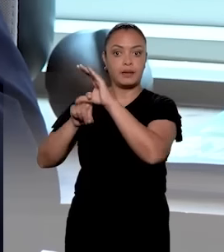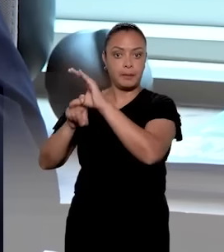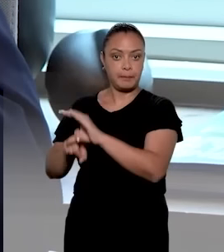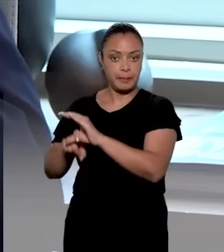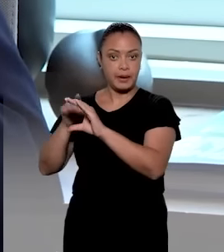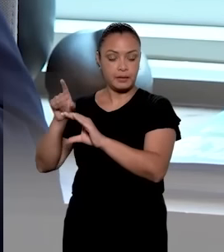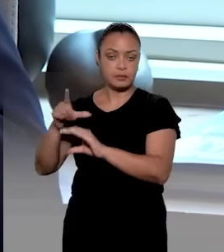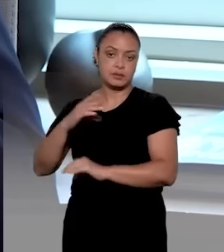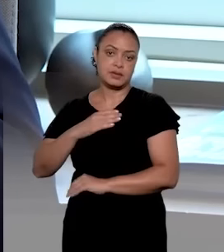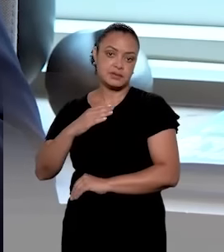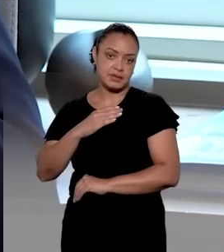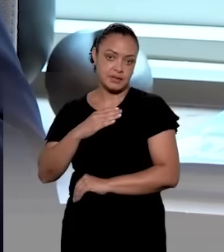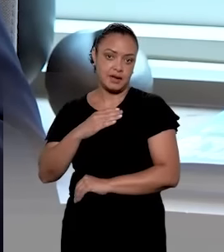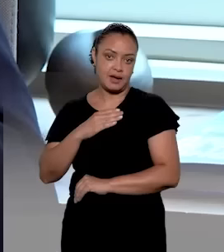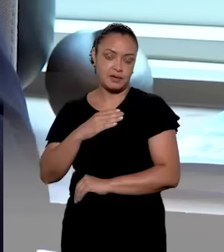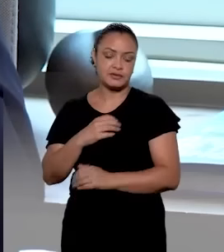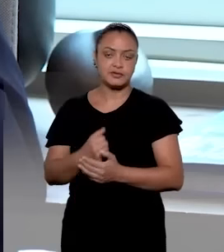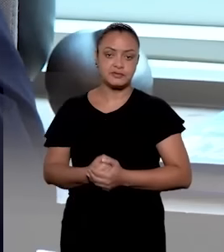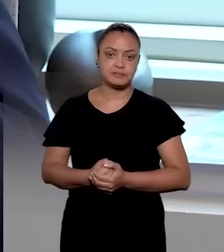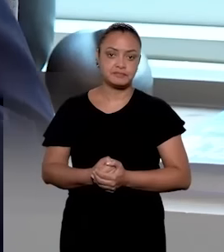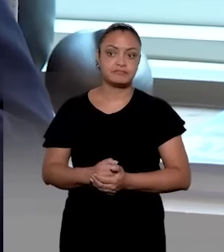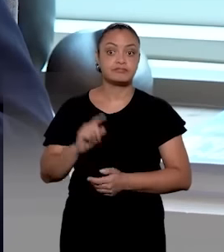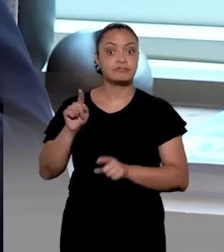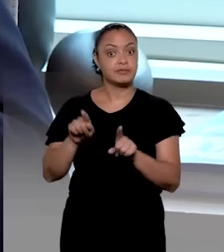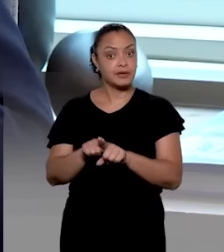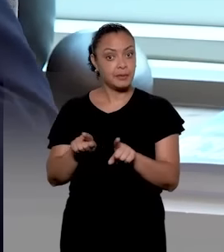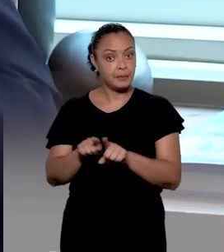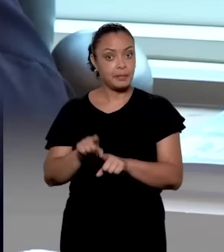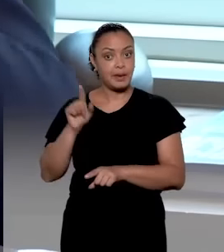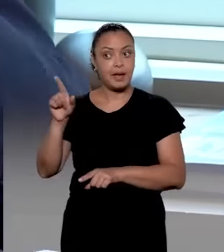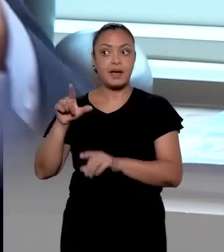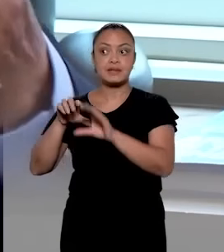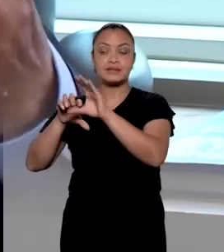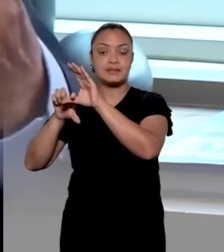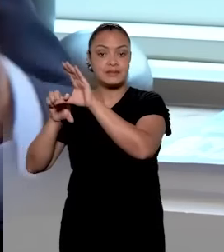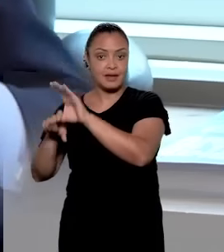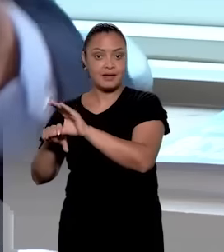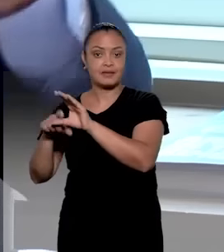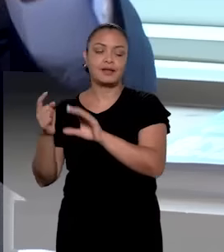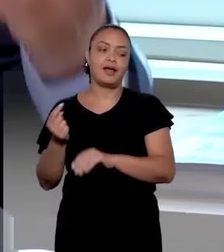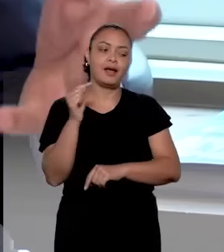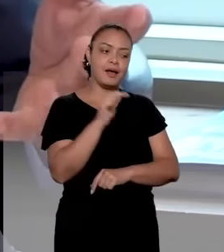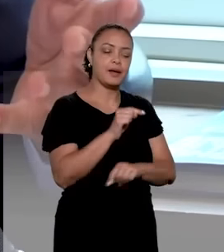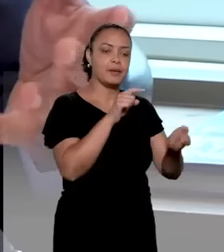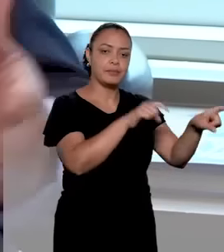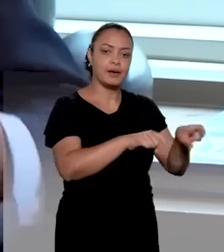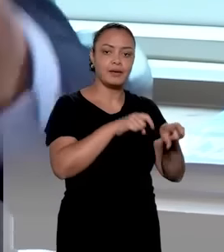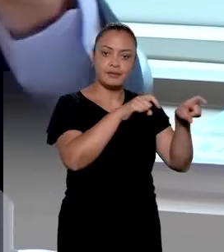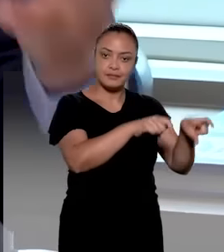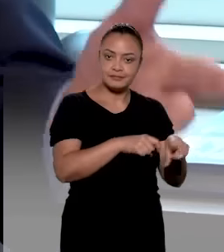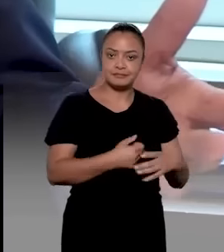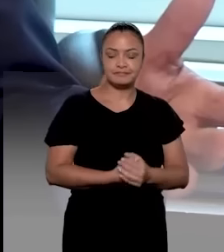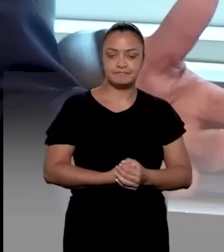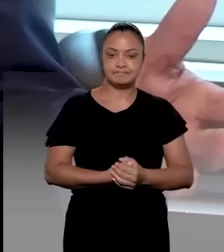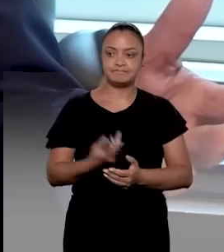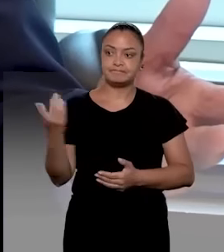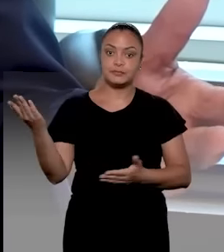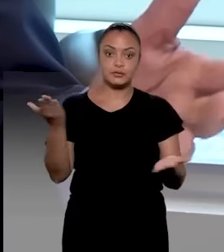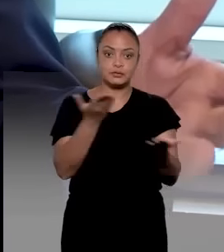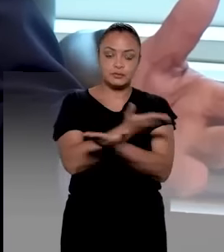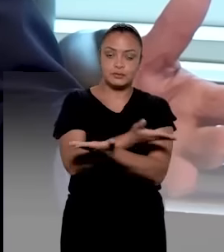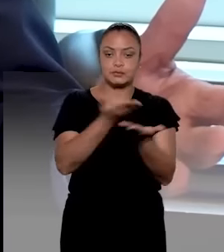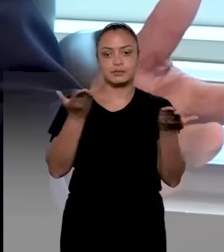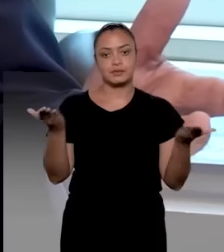dependo da cidade, eu não sou nada sem a cidade. E a cidade morre de fome e nua, sem o agricultor.